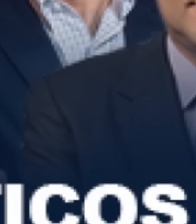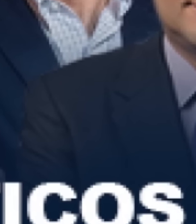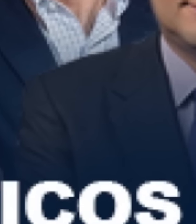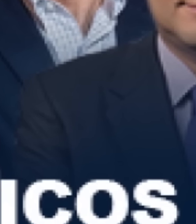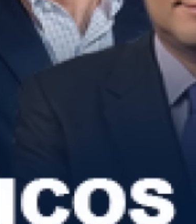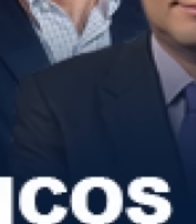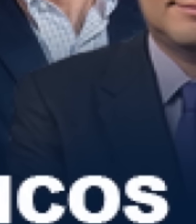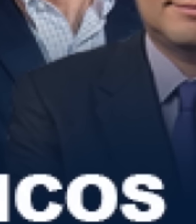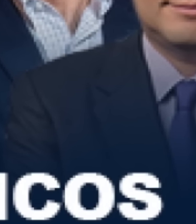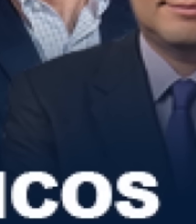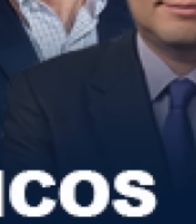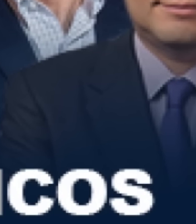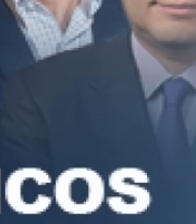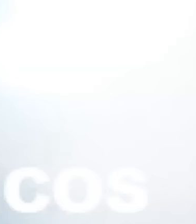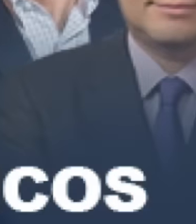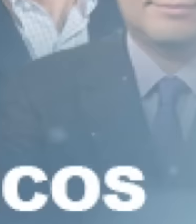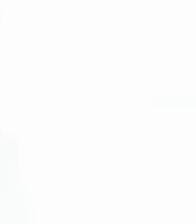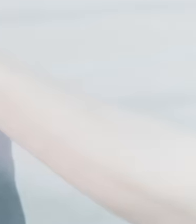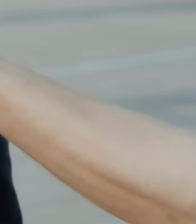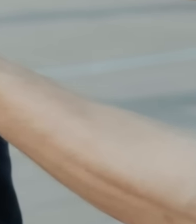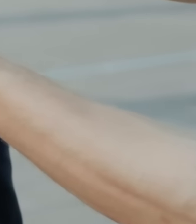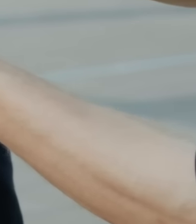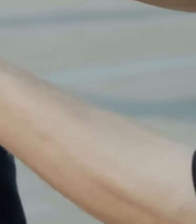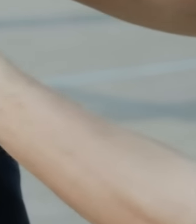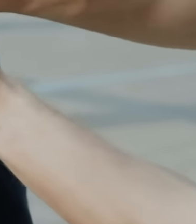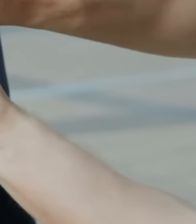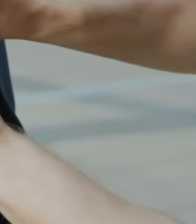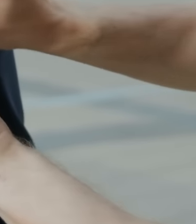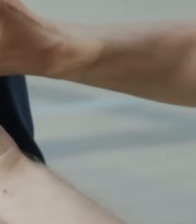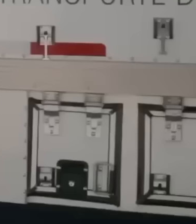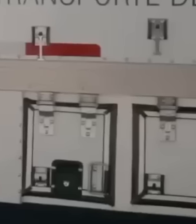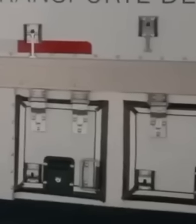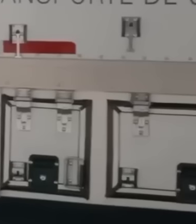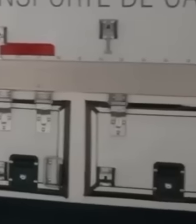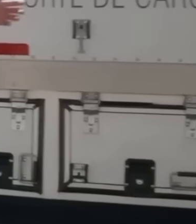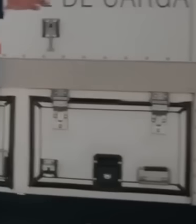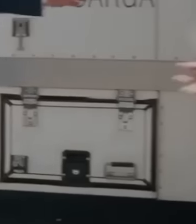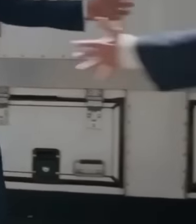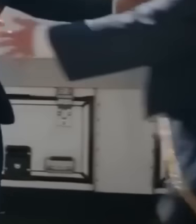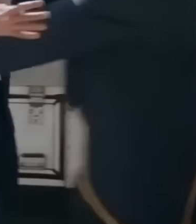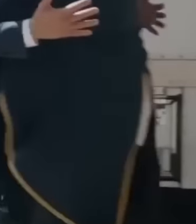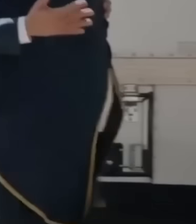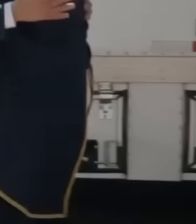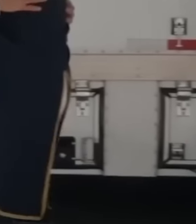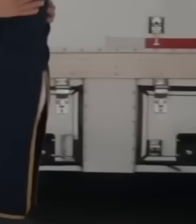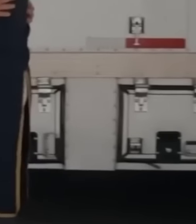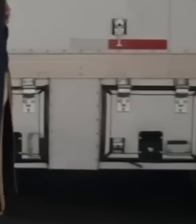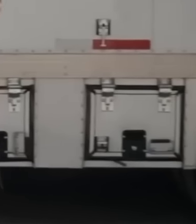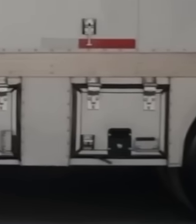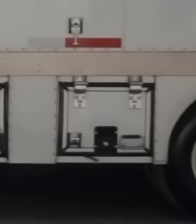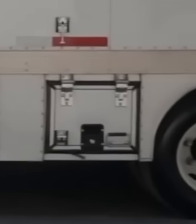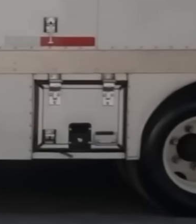atraviesan una severa decadencia. La pérdida de su credibilidad no es casualidad. Es el resultado de